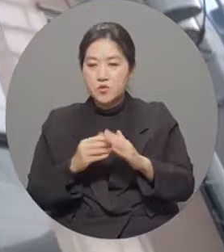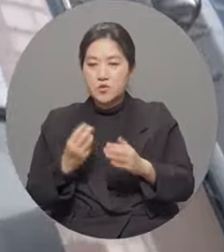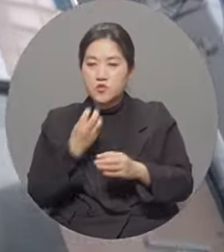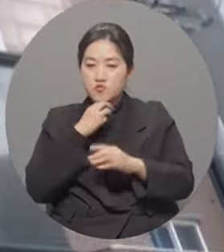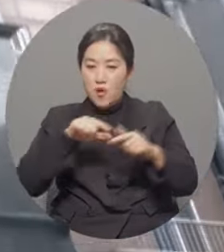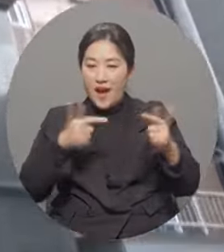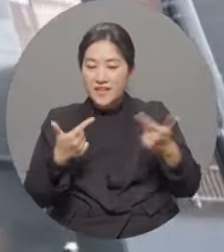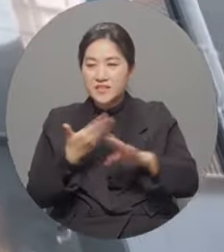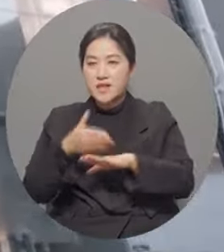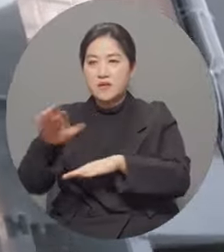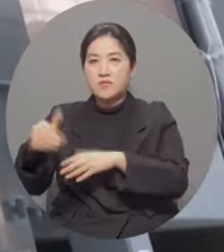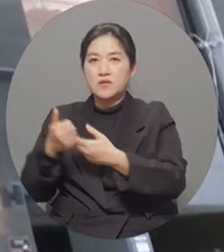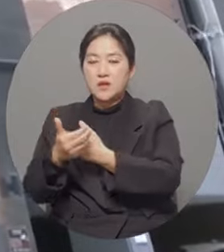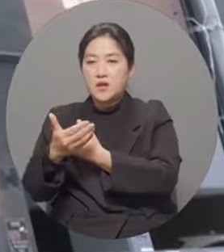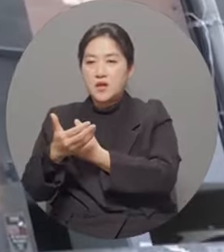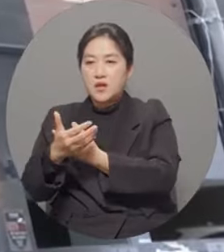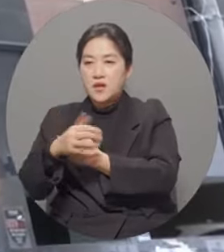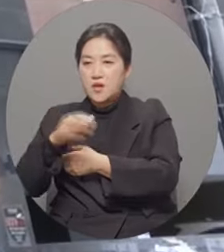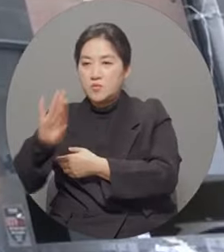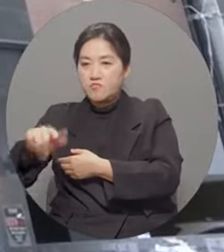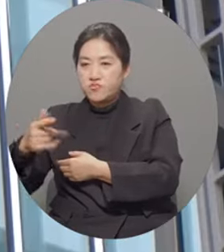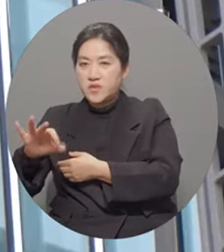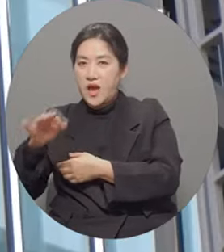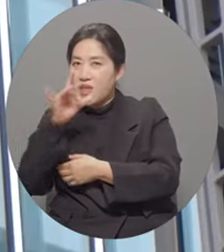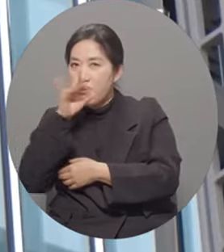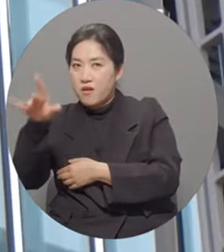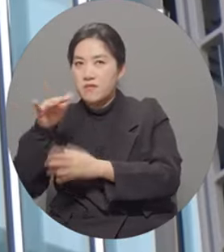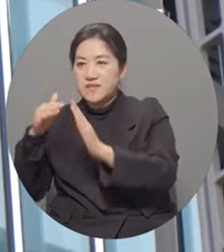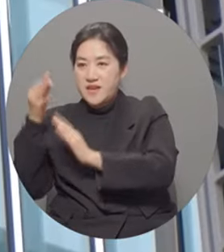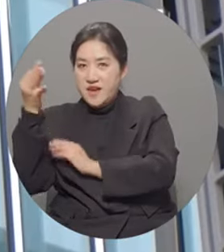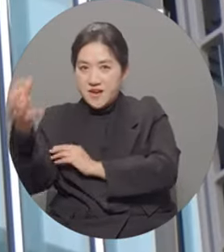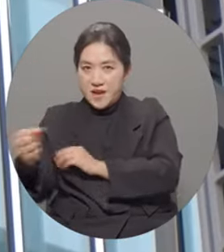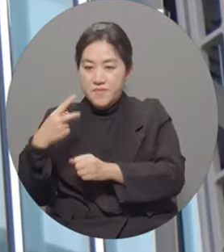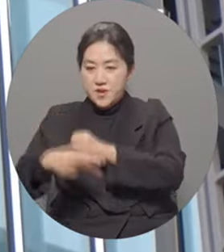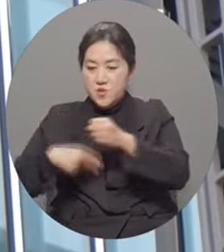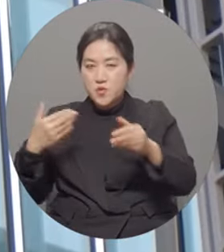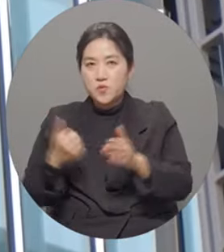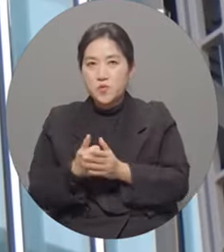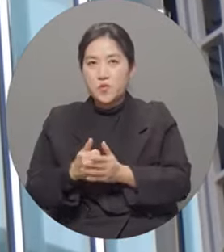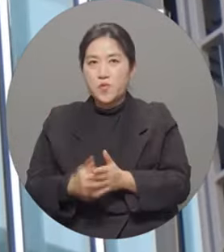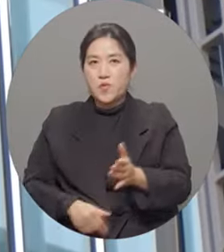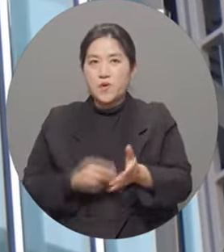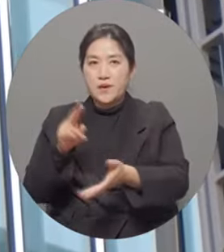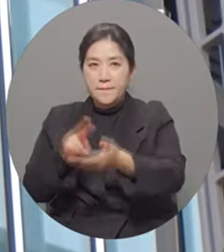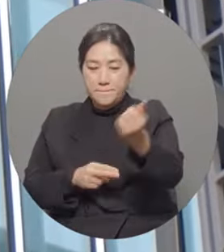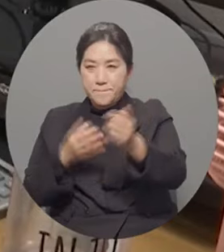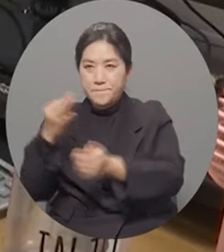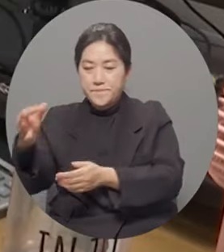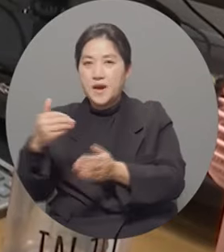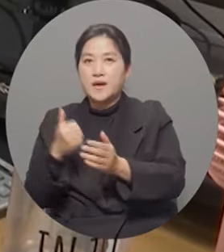1주택자가 소형 주택이나 비수도권에 있는 미분양 주택을 구입하면 앞으로 2년간